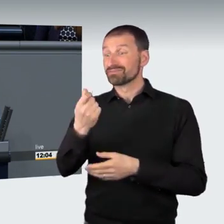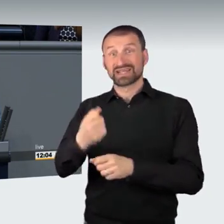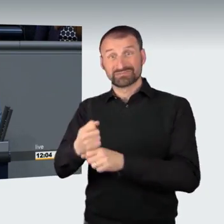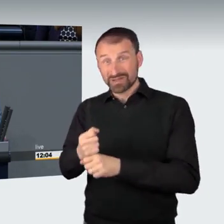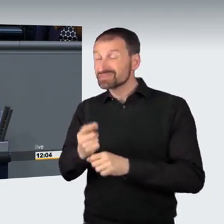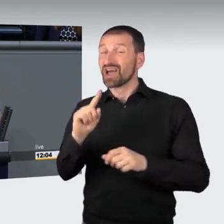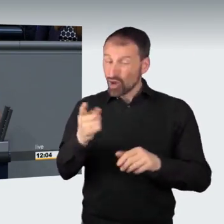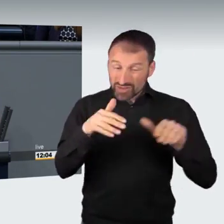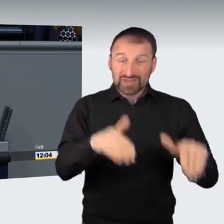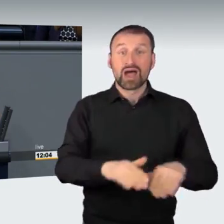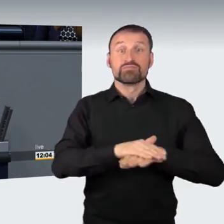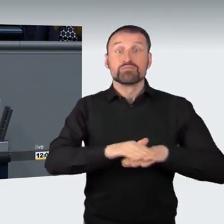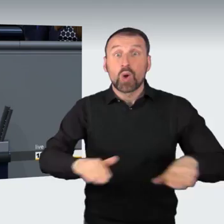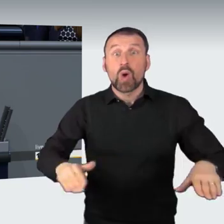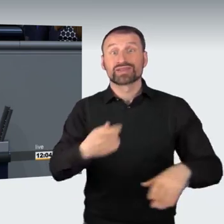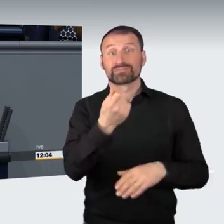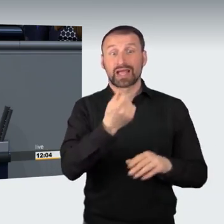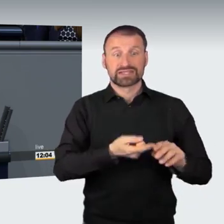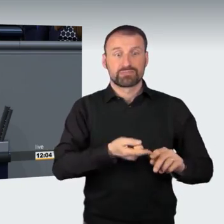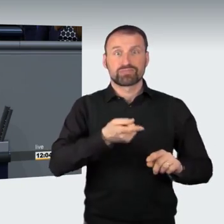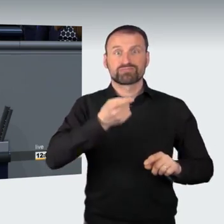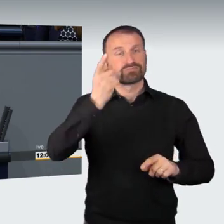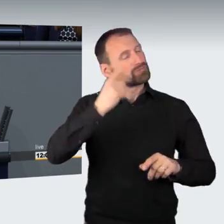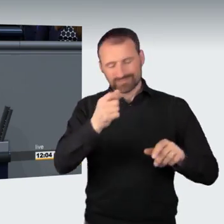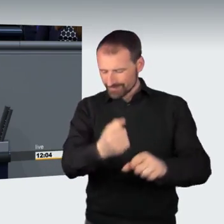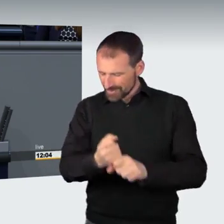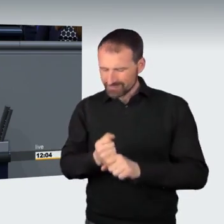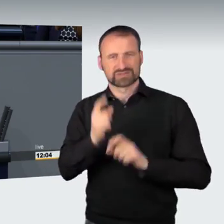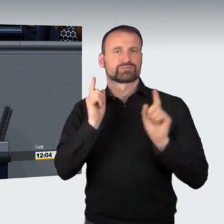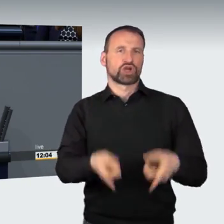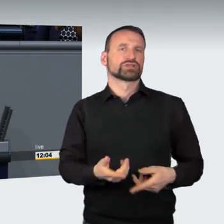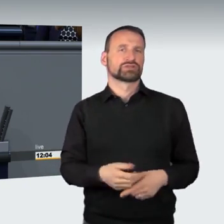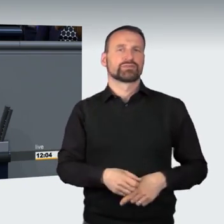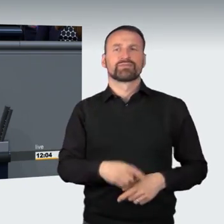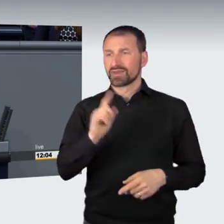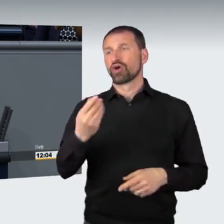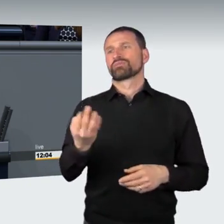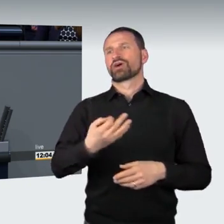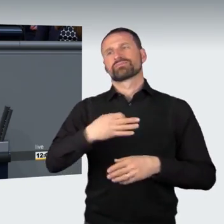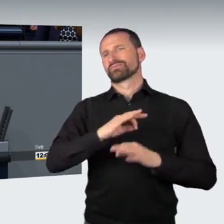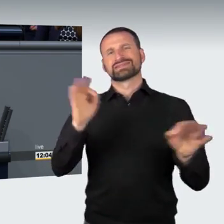Und wir brauchen einen besseren Kündigungsschutz für Gewerbemieten. Was den Mietern passiert, passiert ja auch den kleinen Läden.